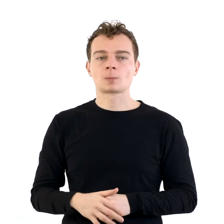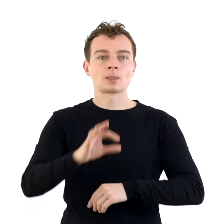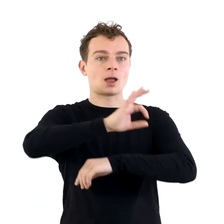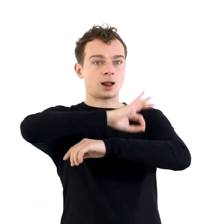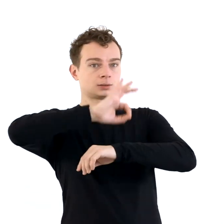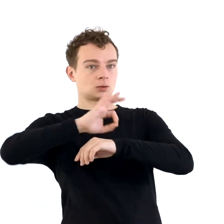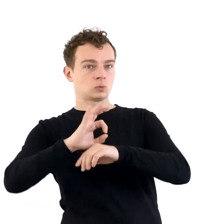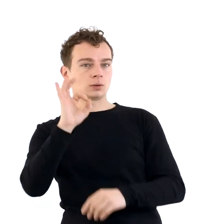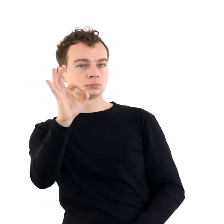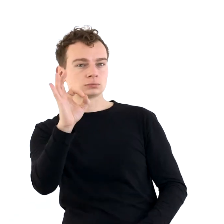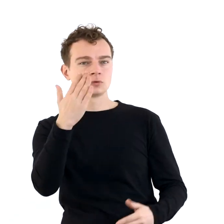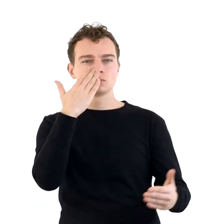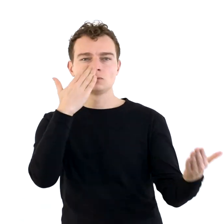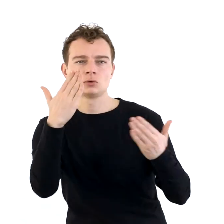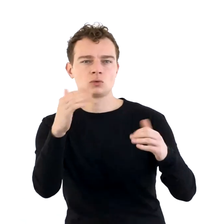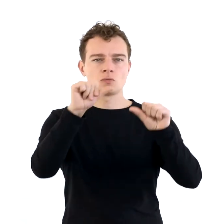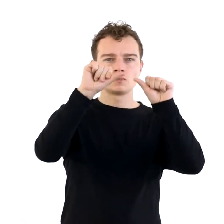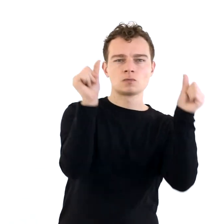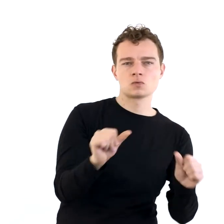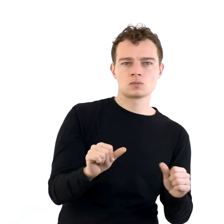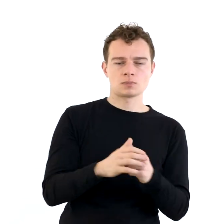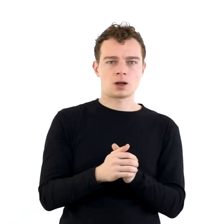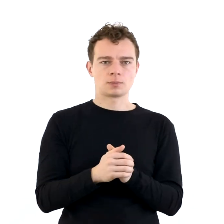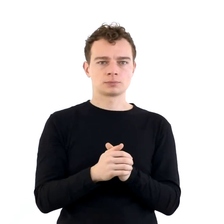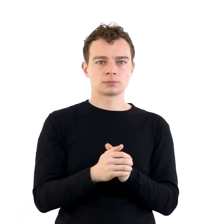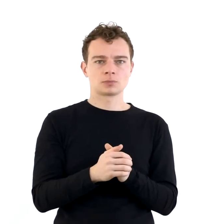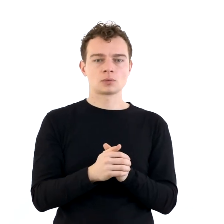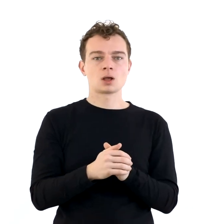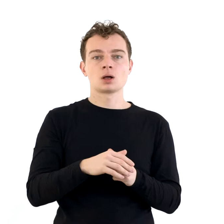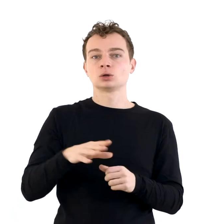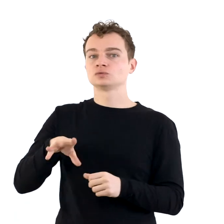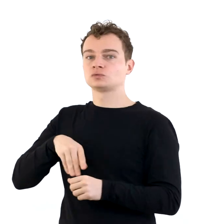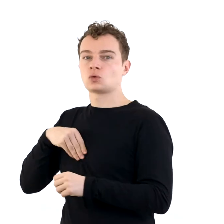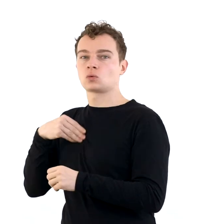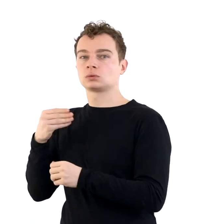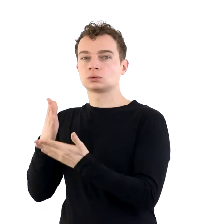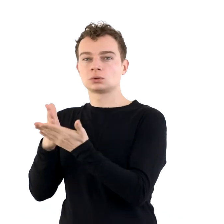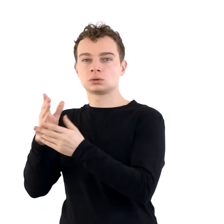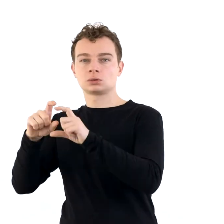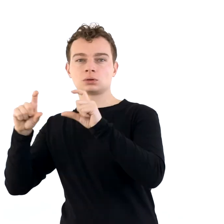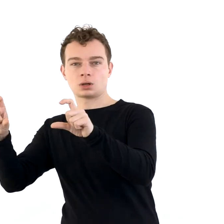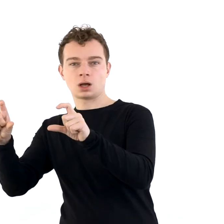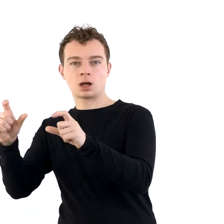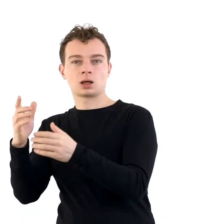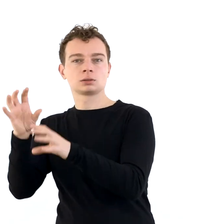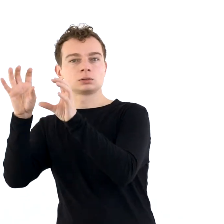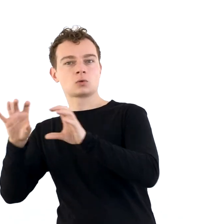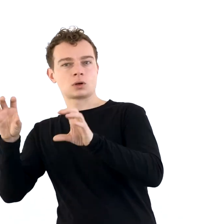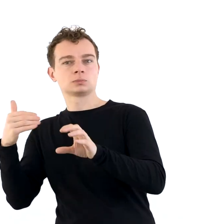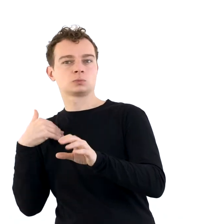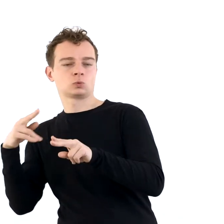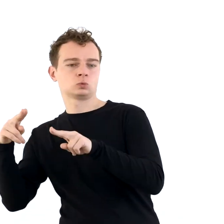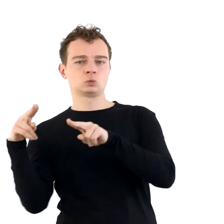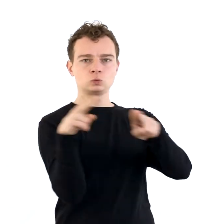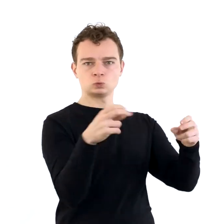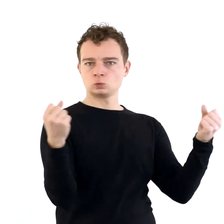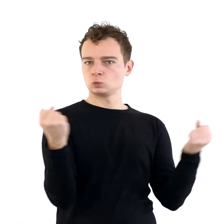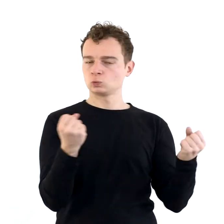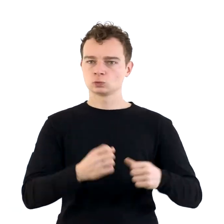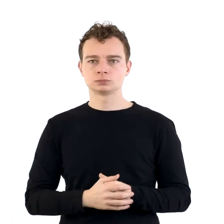Dekoracja świątyń była ściśle uzależniona od formy architektonicznej.